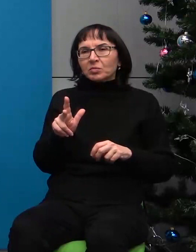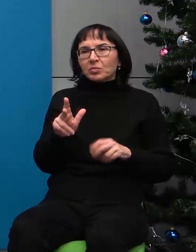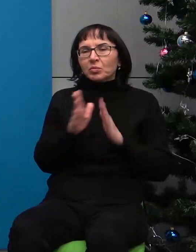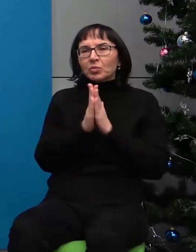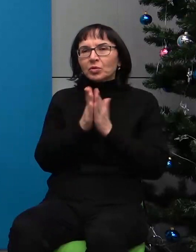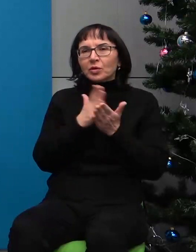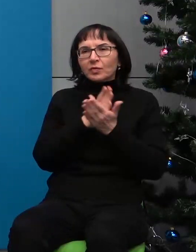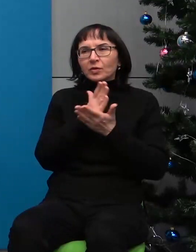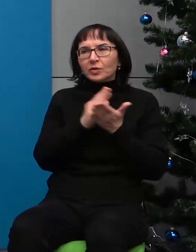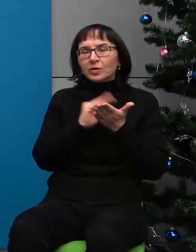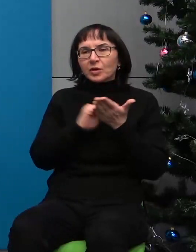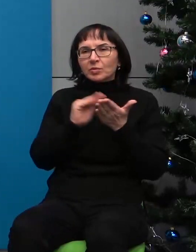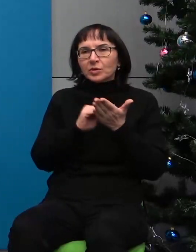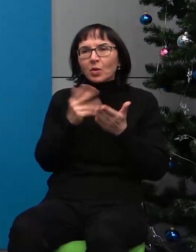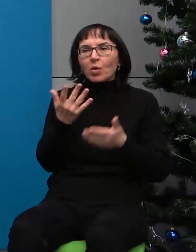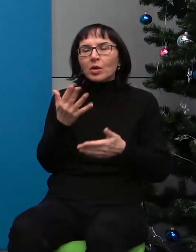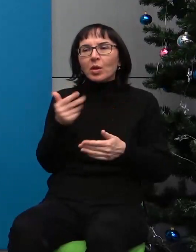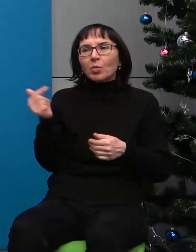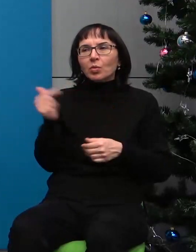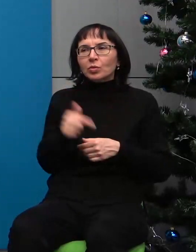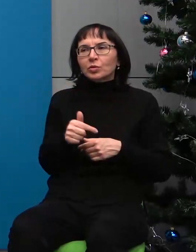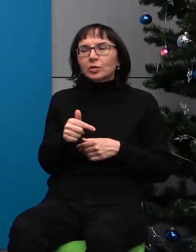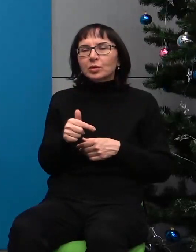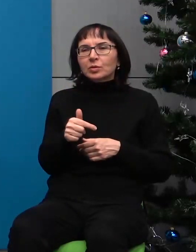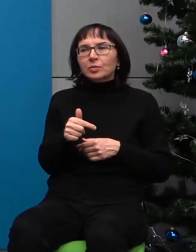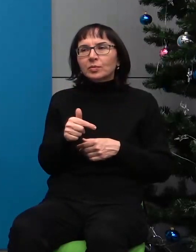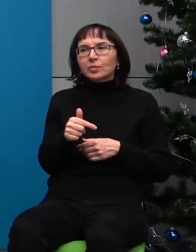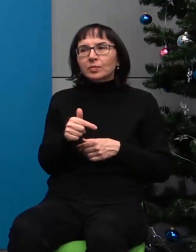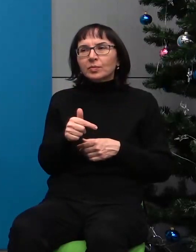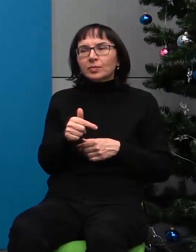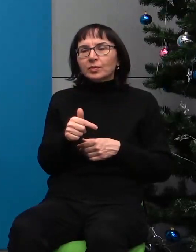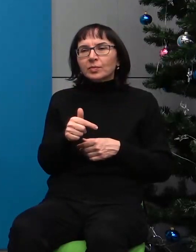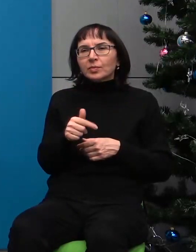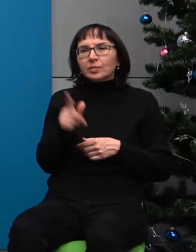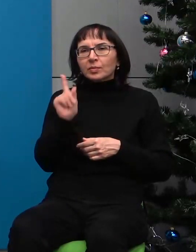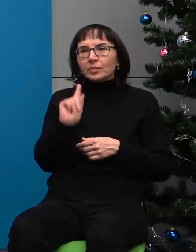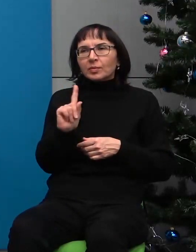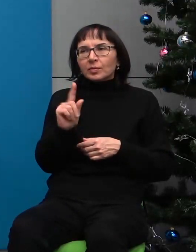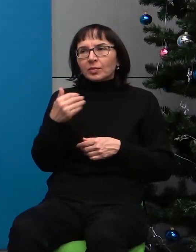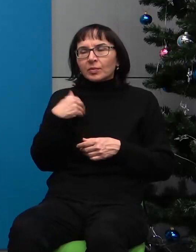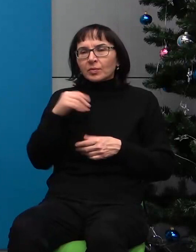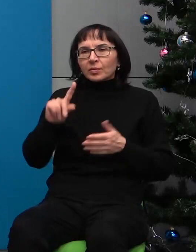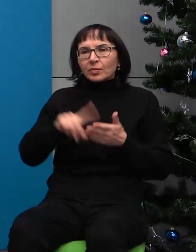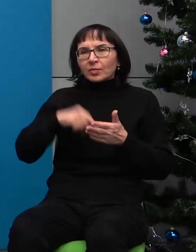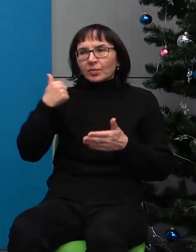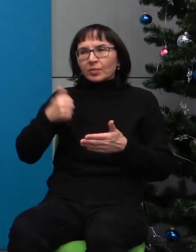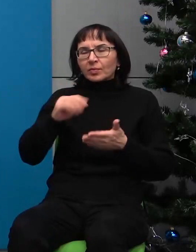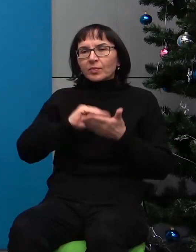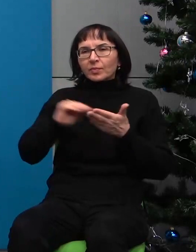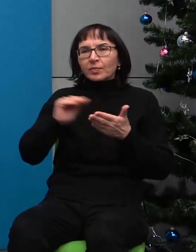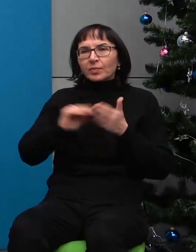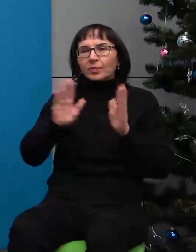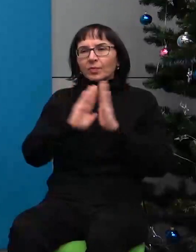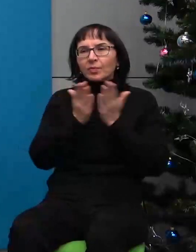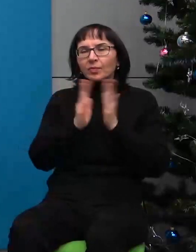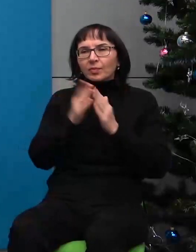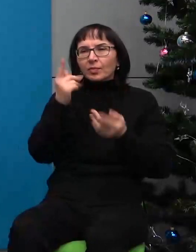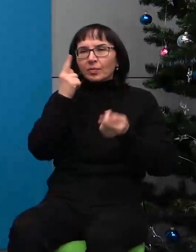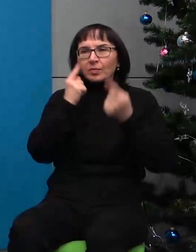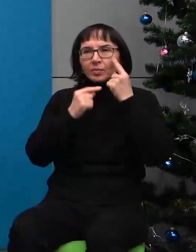napisałem tylko tyle, ile musiałem, ale też to był pierwszy raz, kiedy jak pisałem książkę, to po prostu się popłakałem.